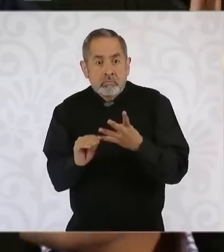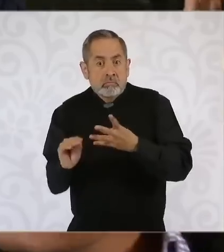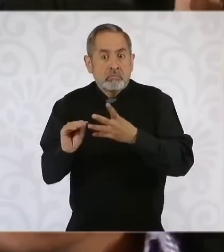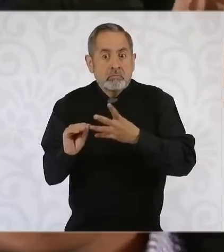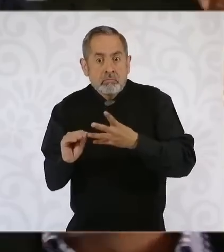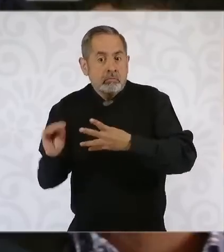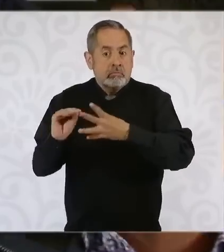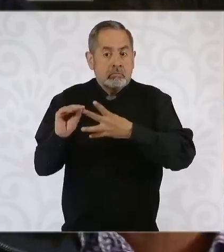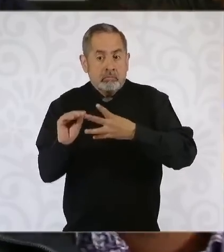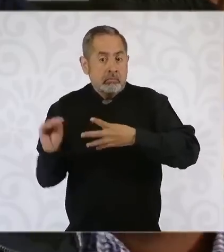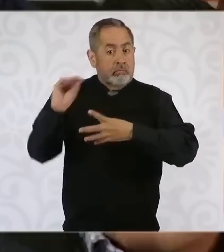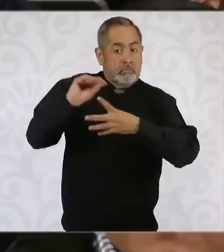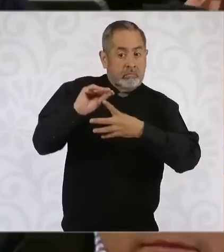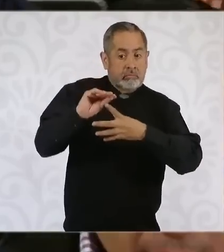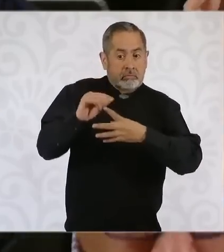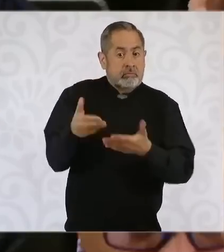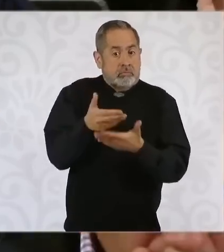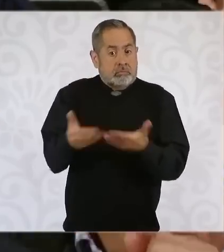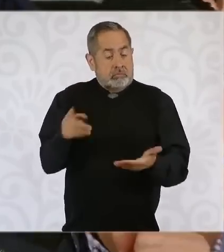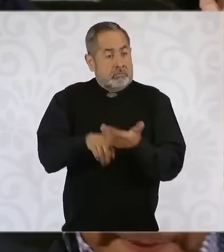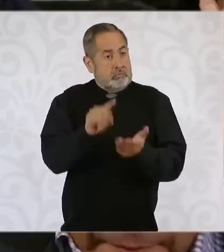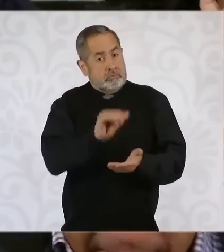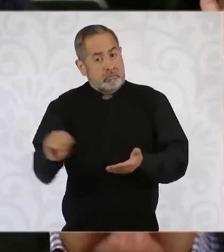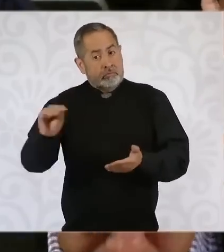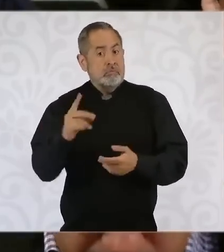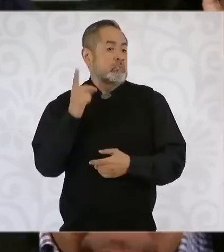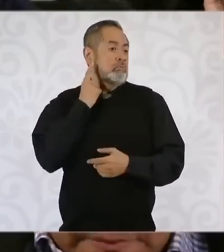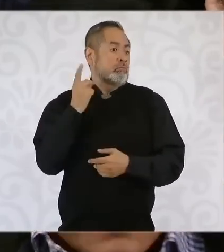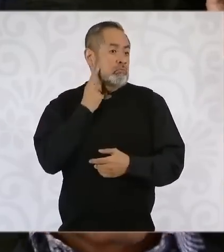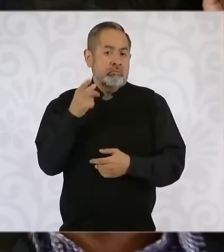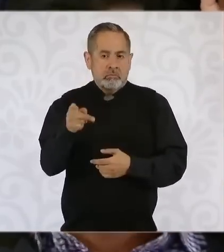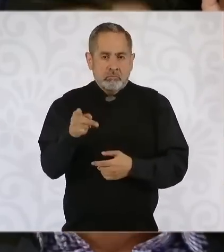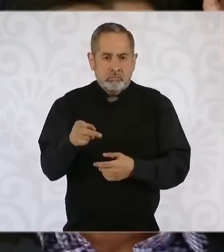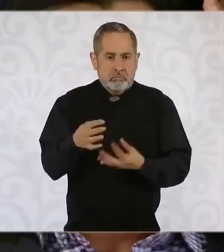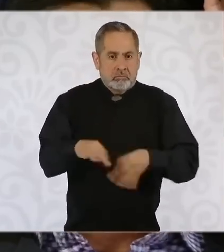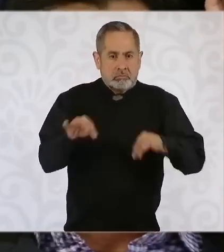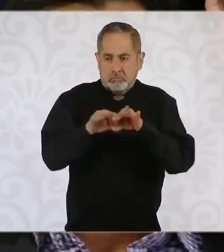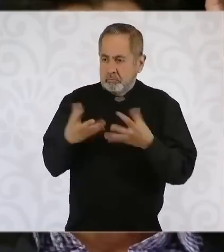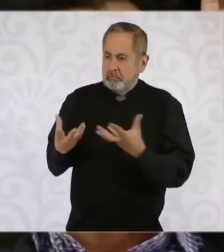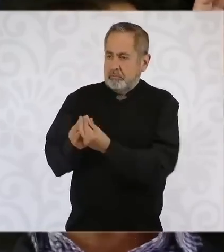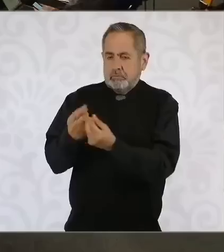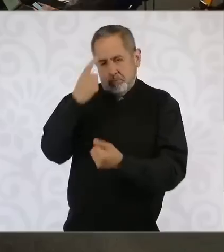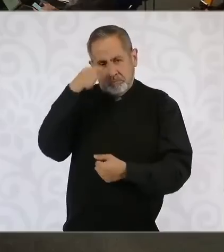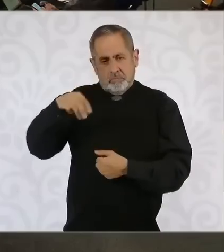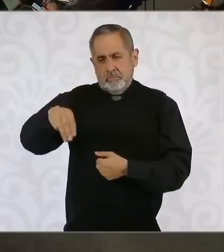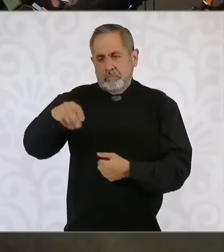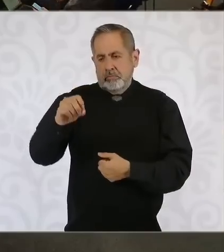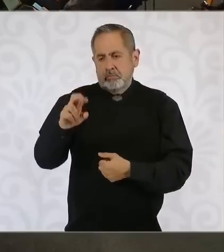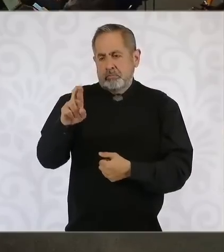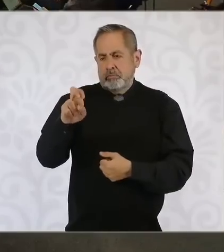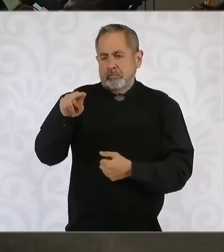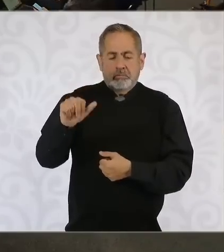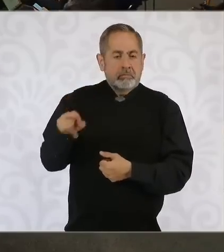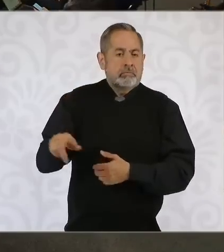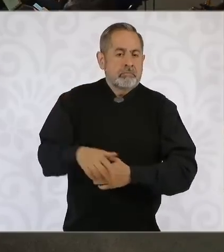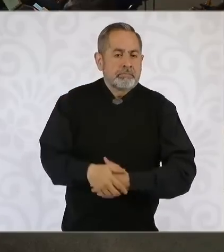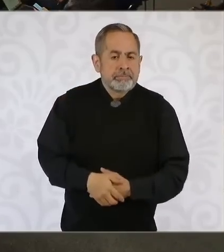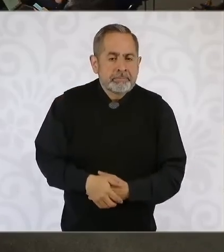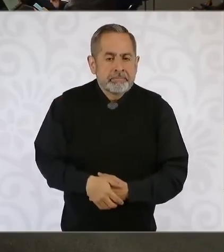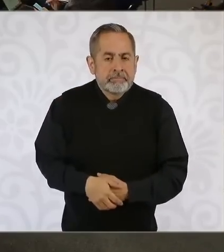en la cámara de de diputados y es un alfil muy importante de morena él mismo puso y su familia